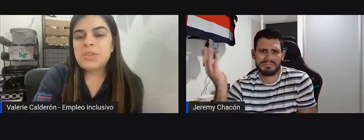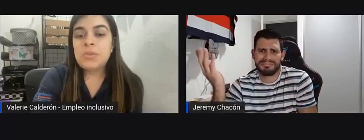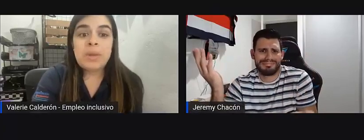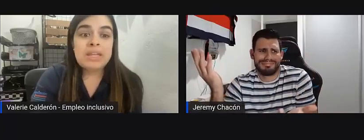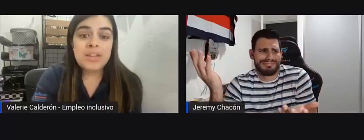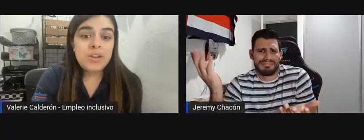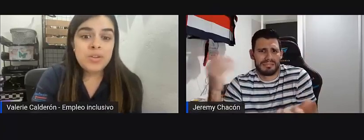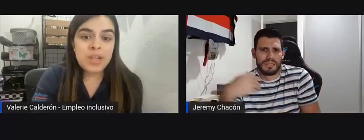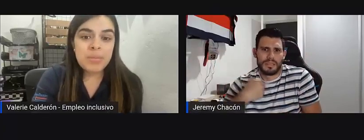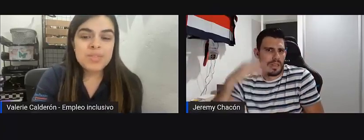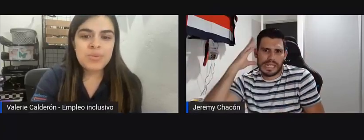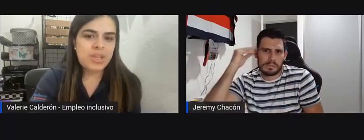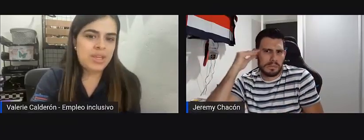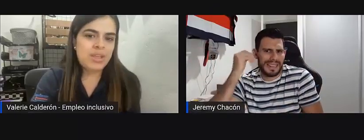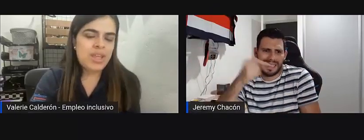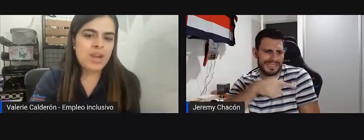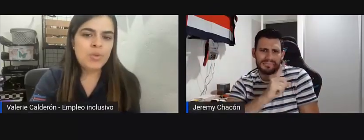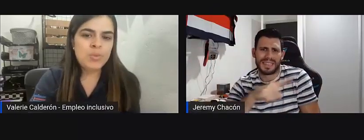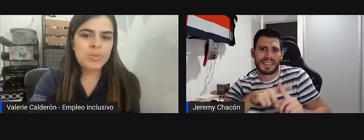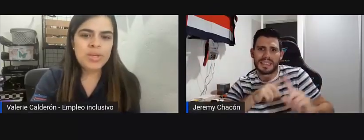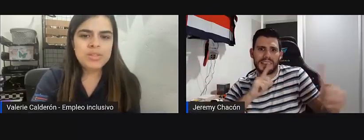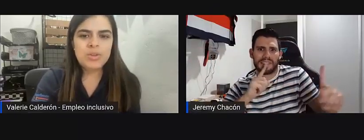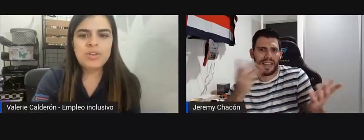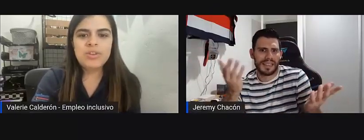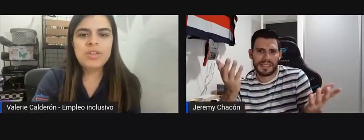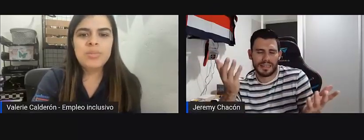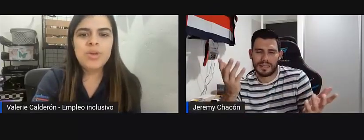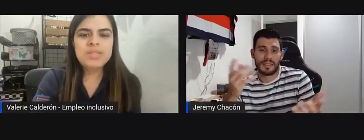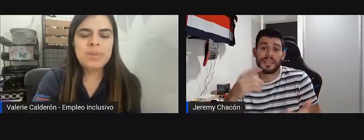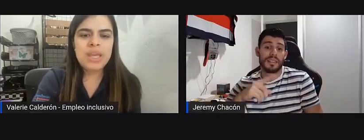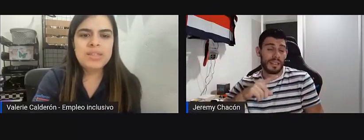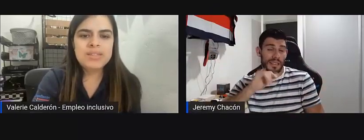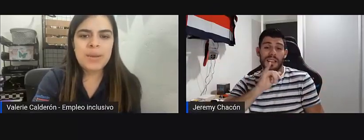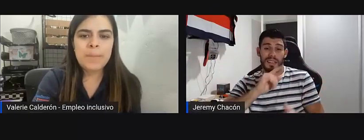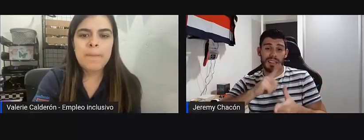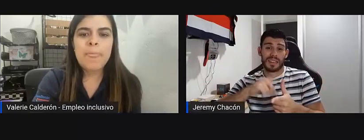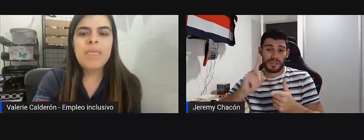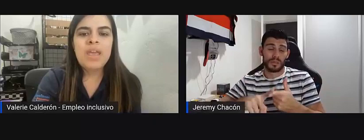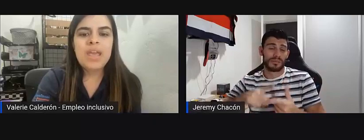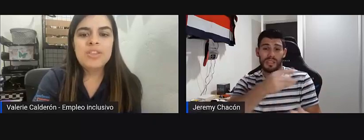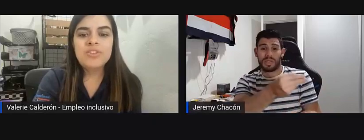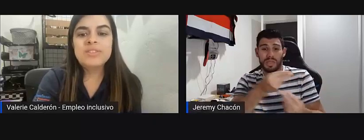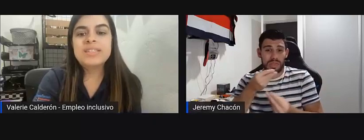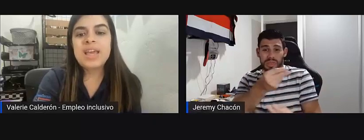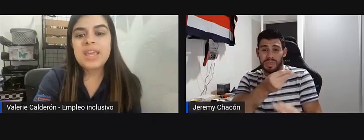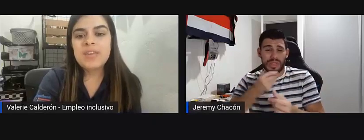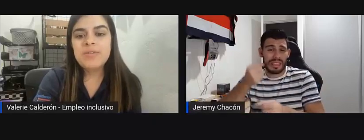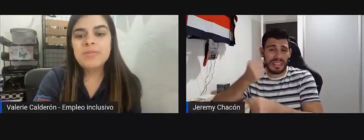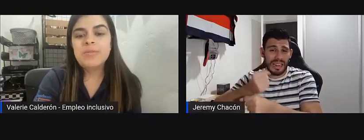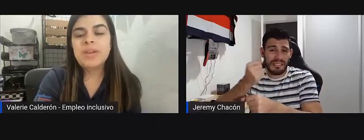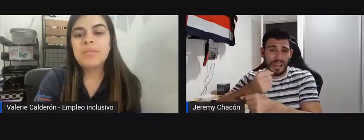para hacerlo Tal vez porque di era otro puesto era otro tipo de experiencia entonces ahí verdad